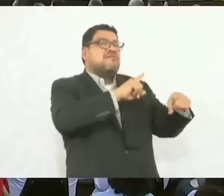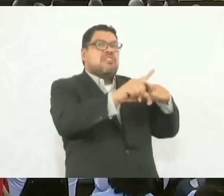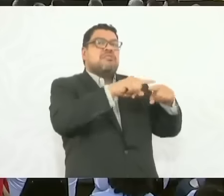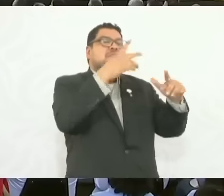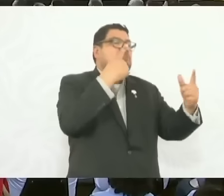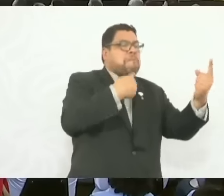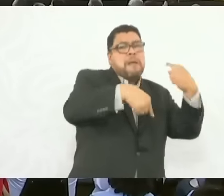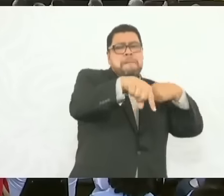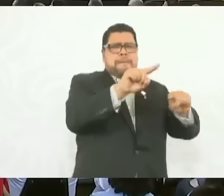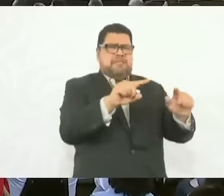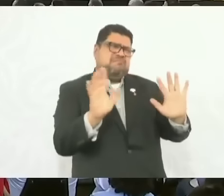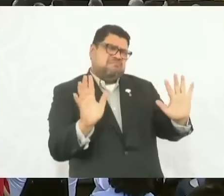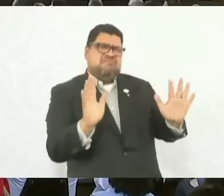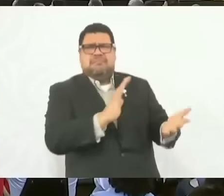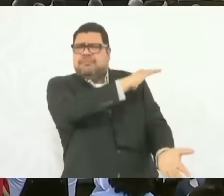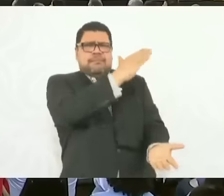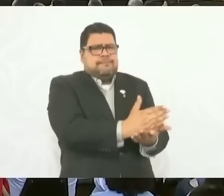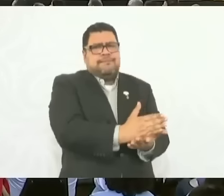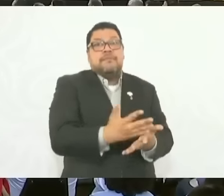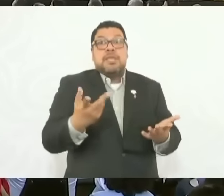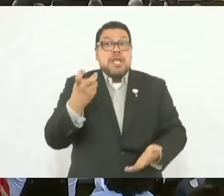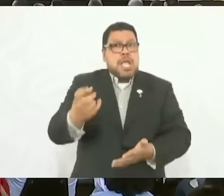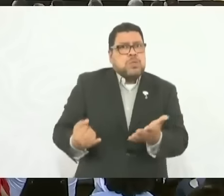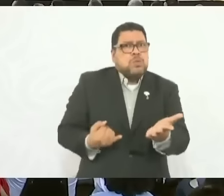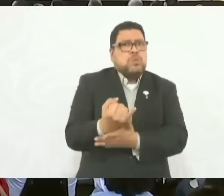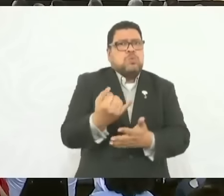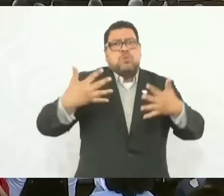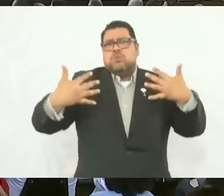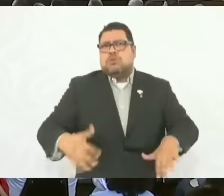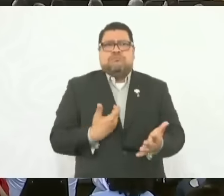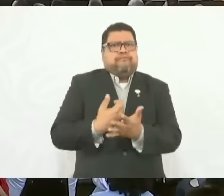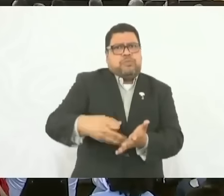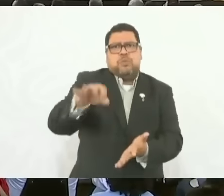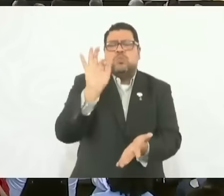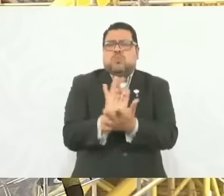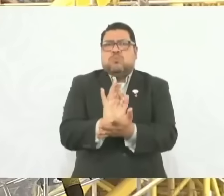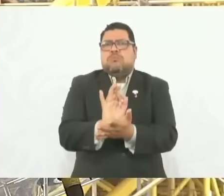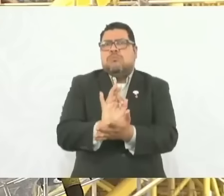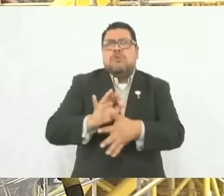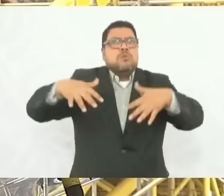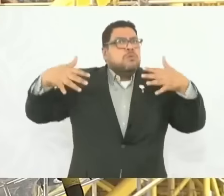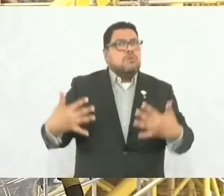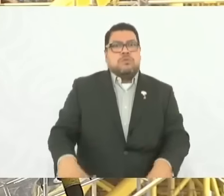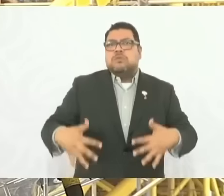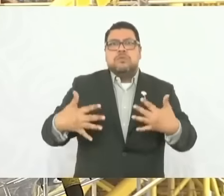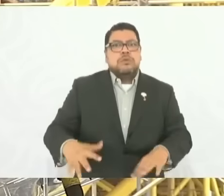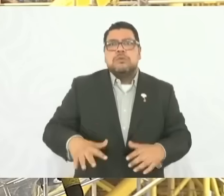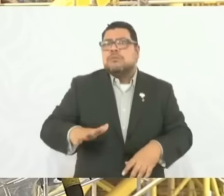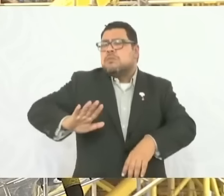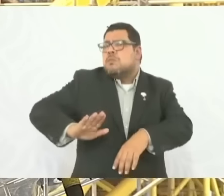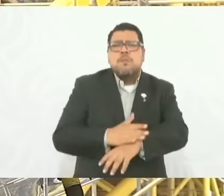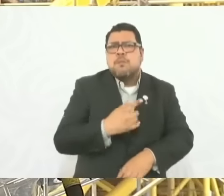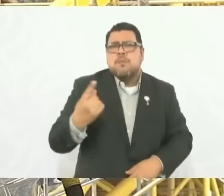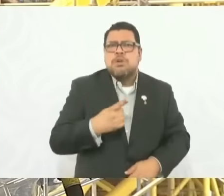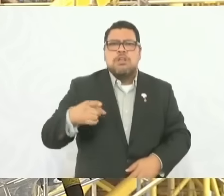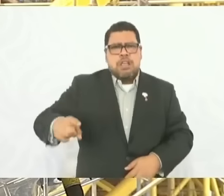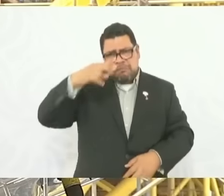Aquella decisión fue un acto de valentía histórica, fue un acto de enorme amor por México